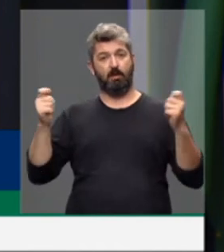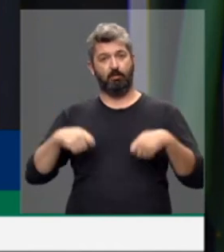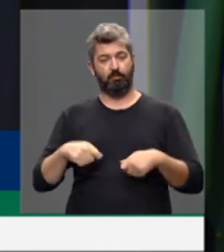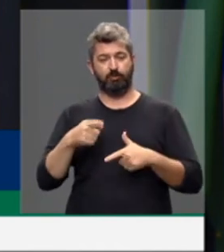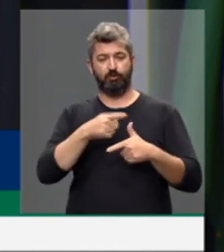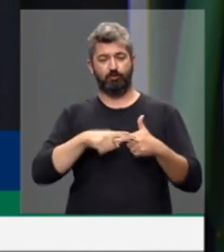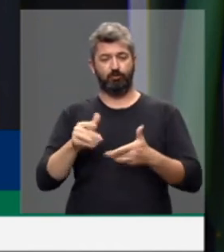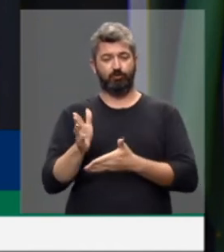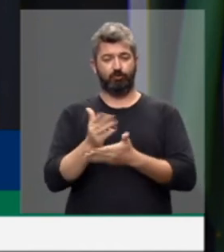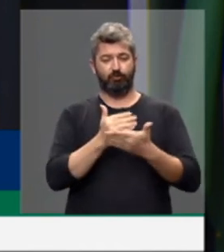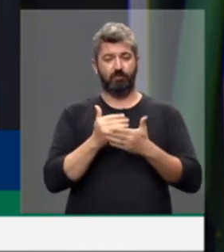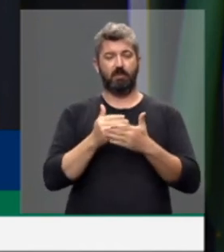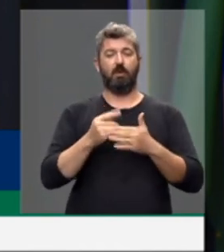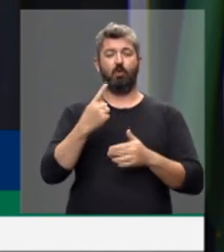DISTRIBUÍDOS ENTRE TODOS CONSUMIDORES E NÃO SOMENTE